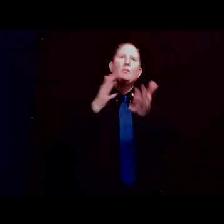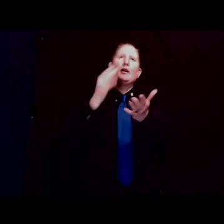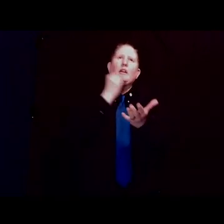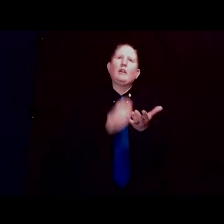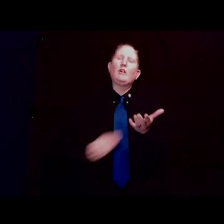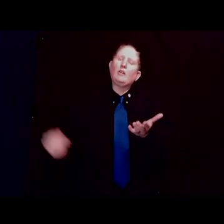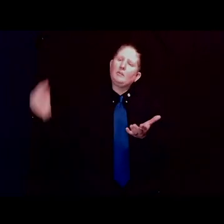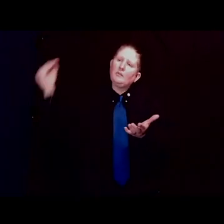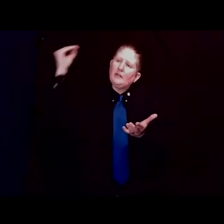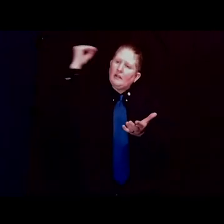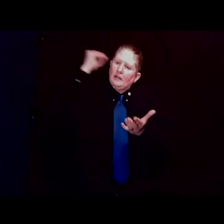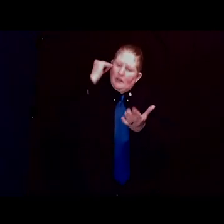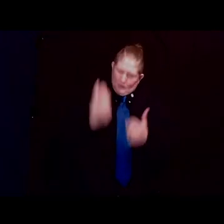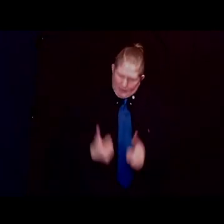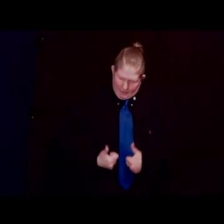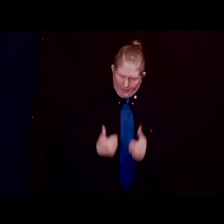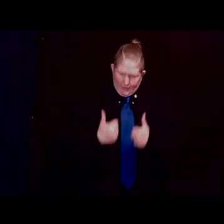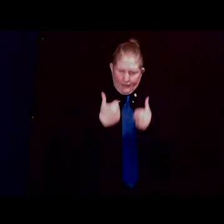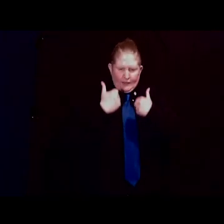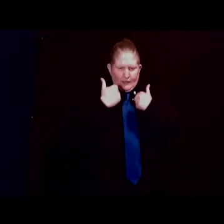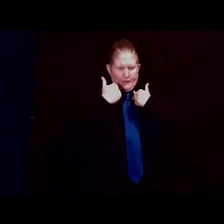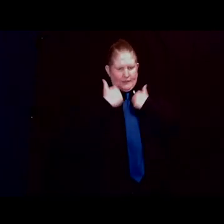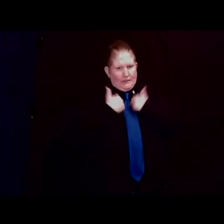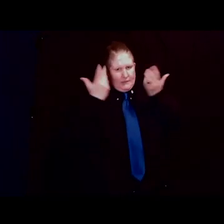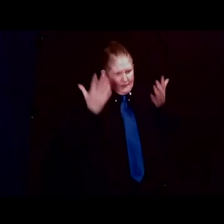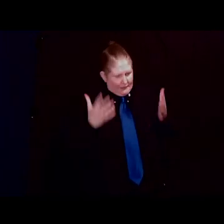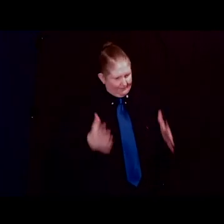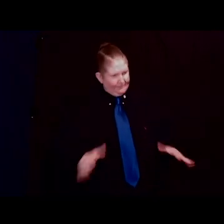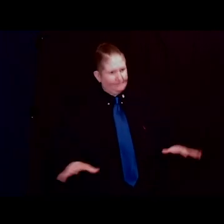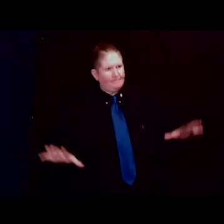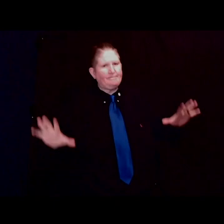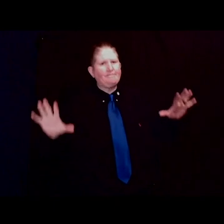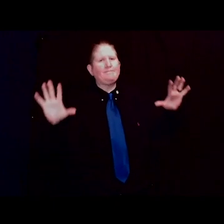mi camino a casa al fin y al cabo